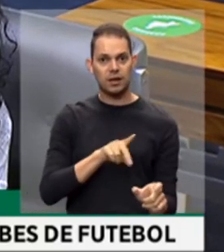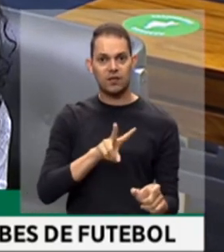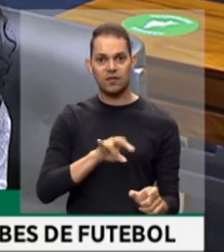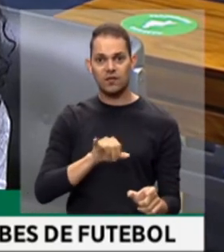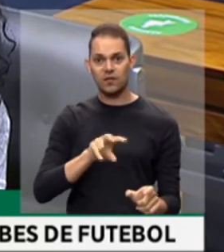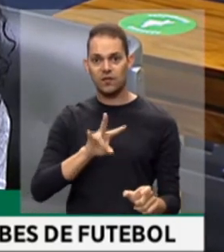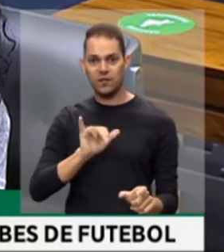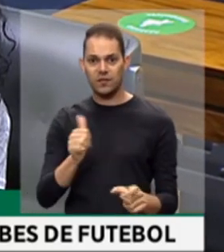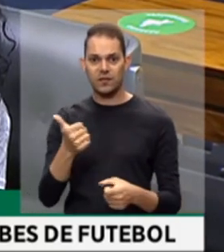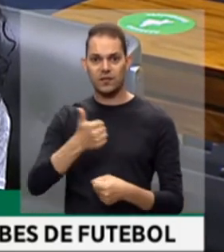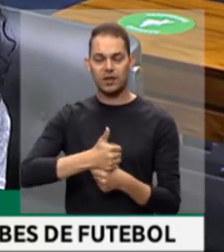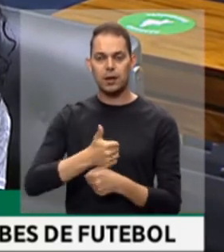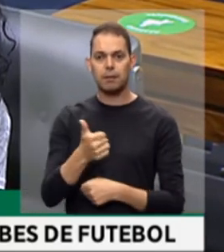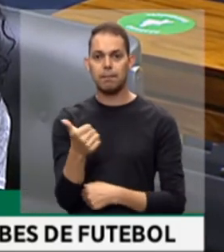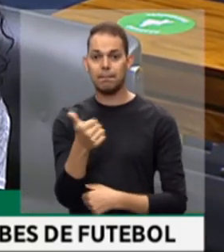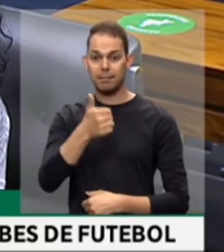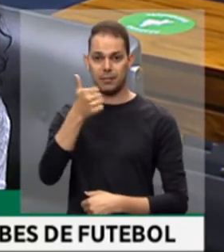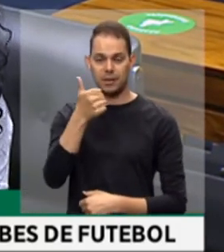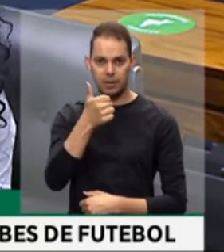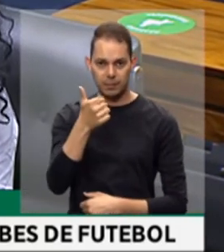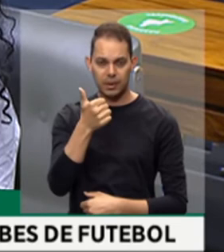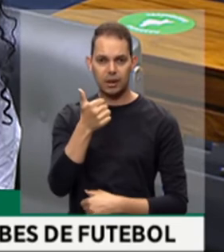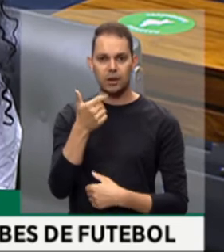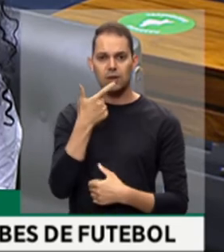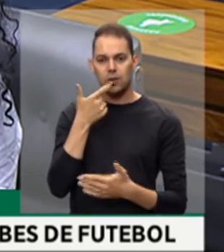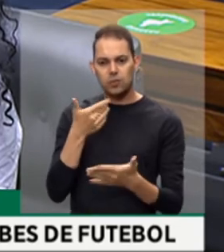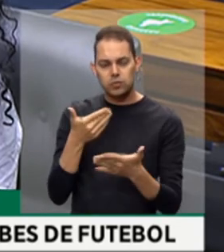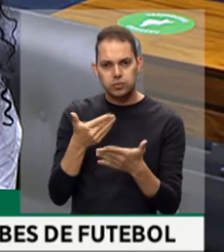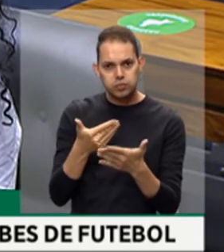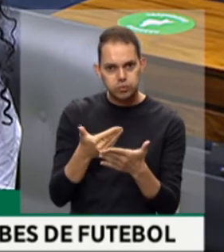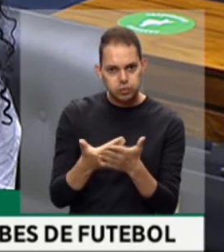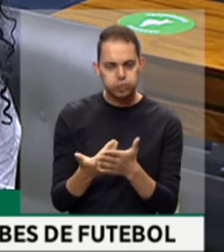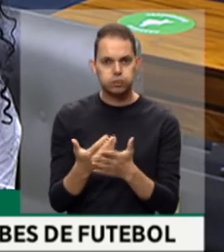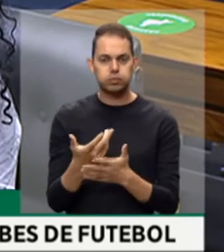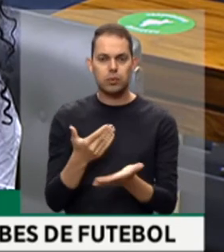ME ELEGER PREFEITO DE BELÉM. MAS ELA... JÁ É A PRIMEIRA